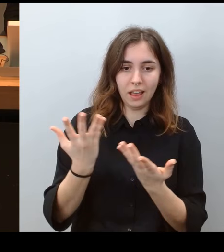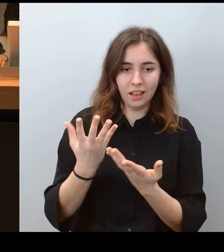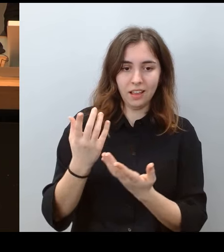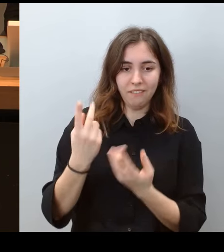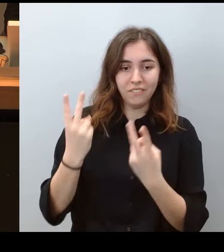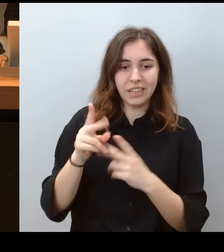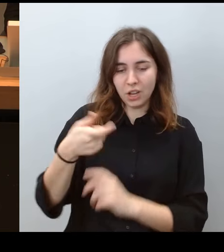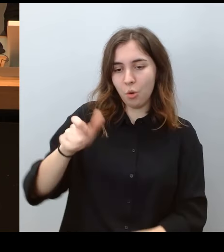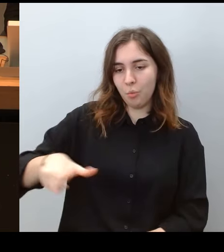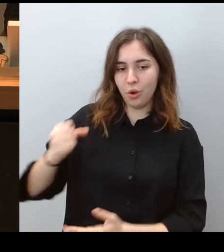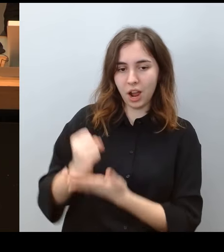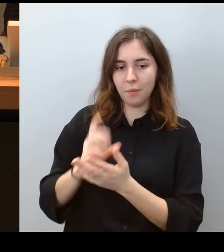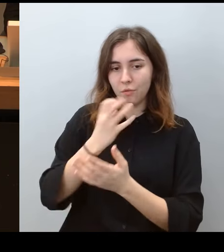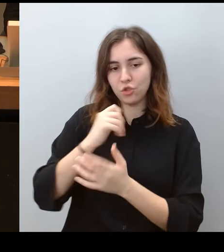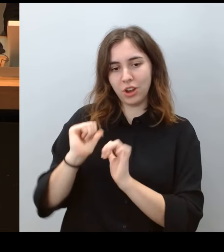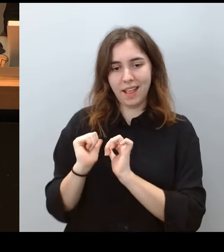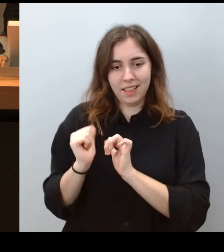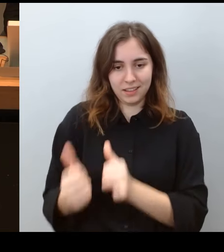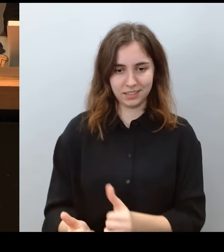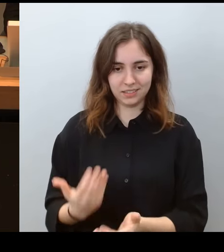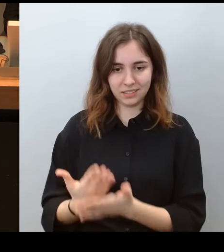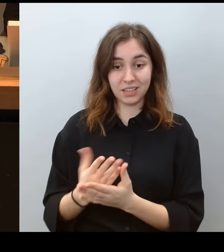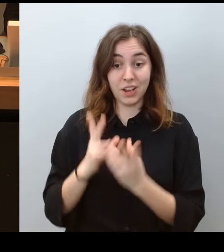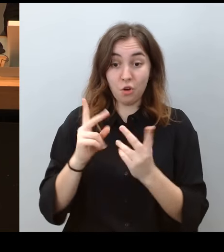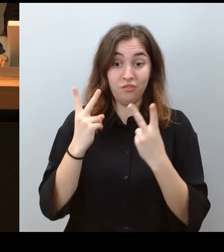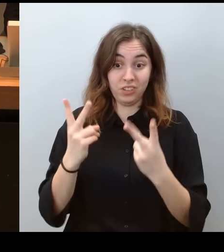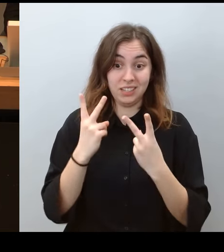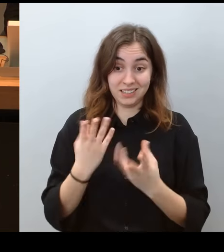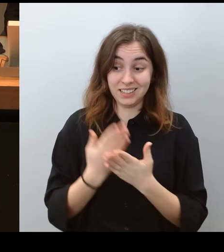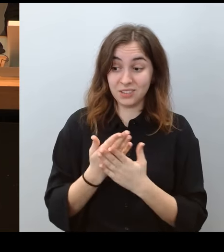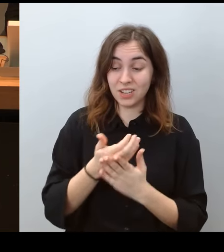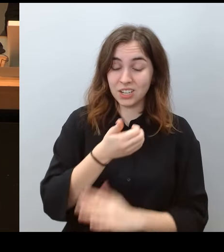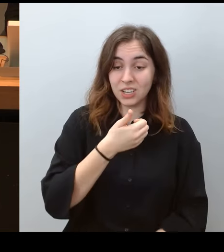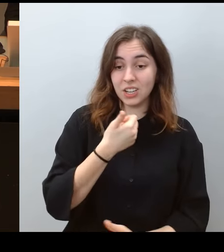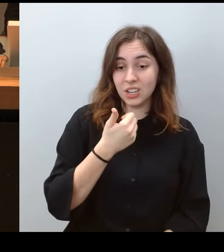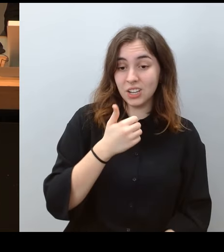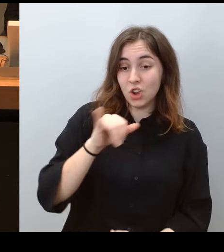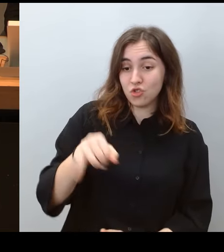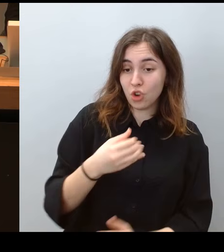hat man die Jobcenter, die Sozialämter, die Wohngeldstellen, die